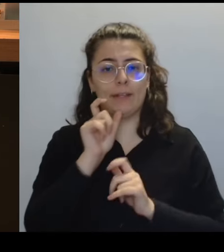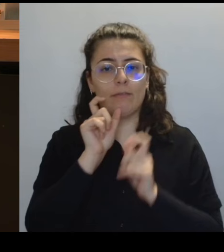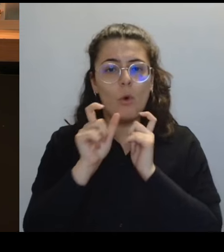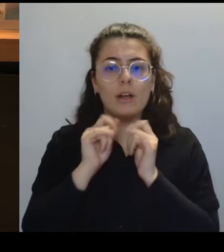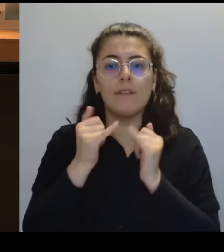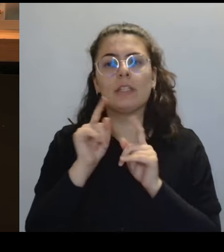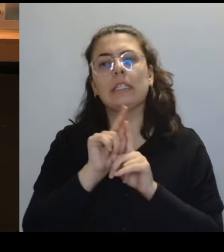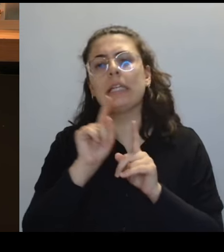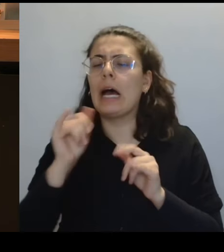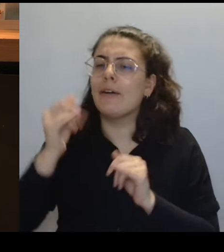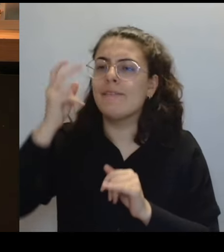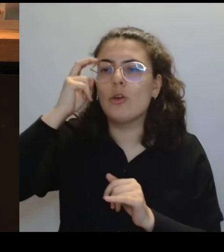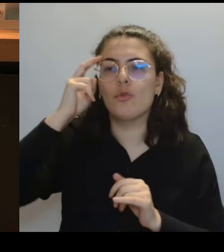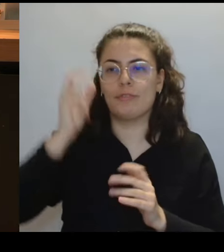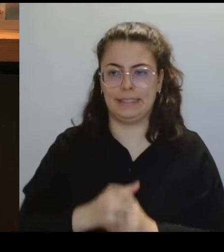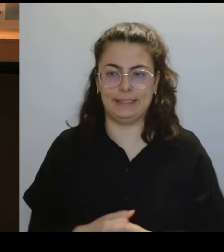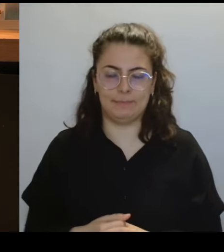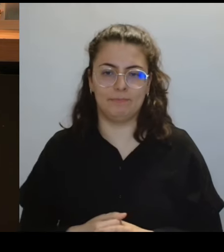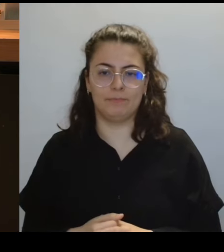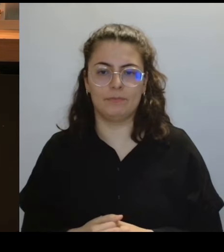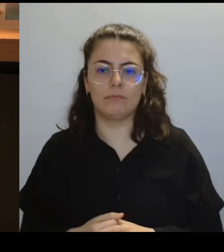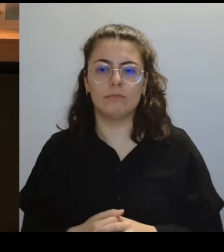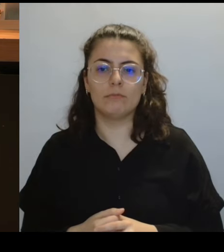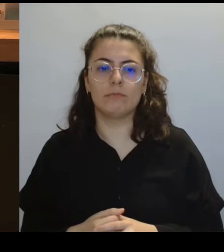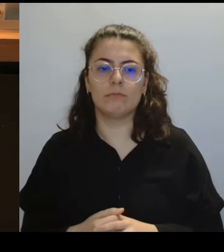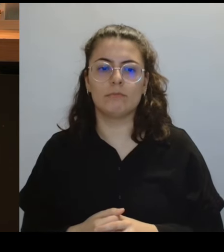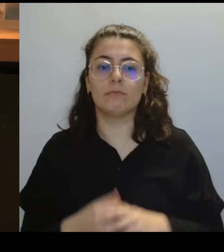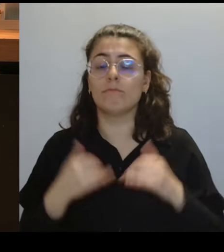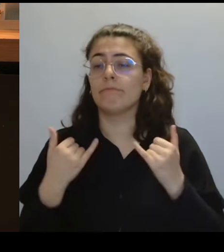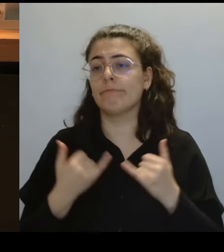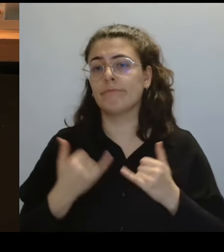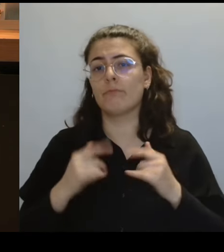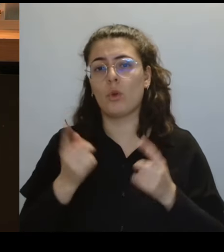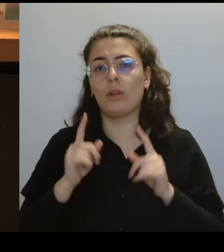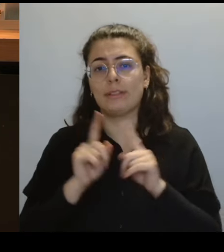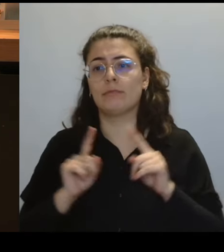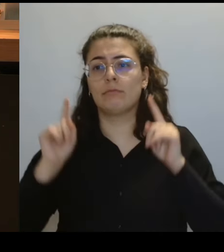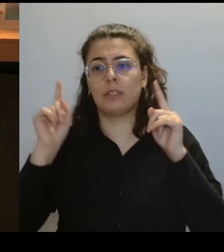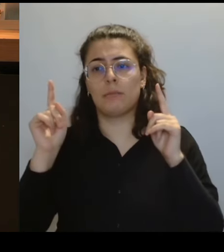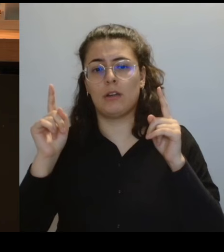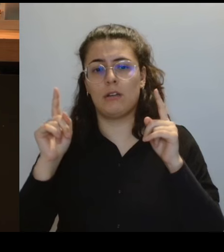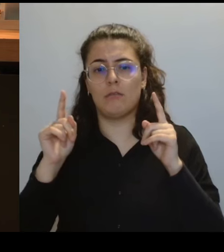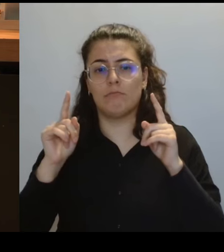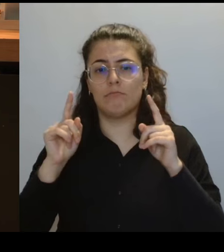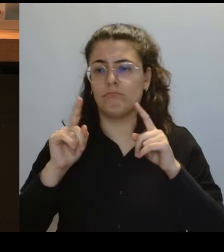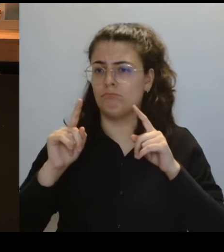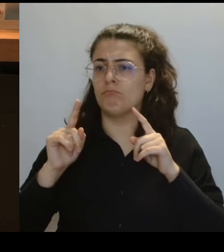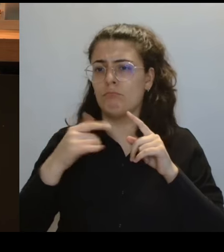das angesichts der heutigen übergeordneten Thematik doch einmal ansprechen. Ich vermute, Sie meinen das